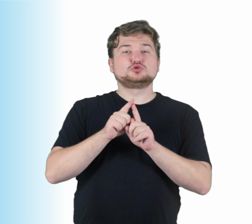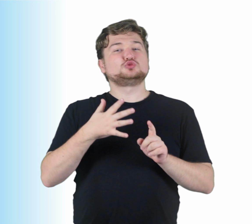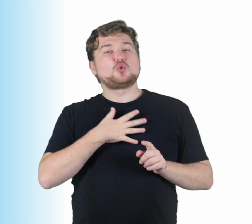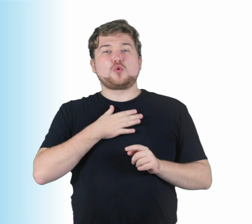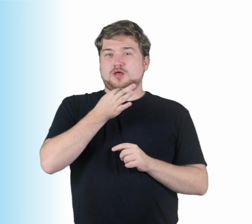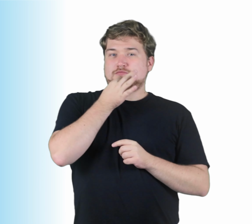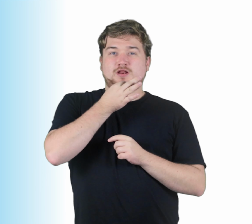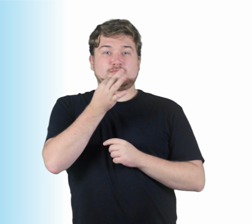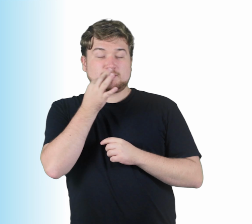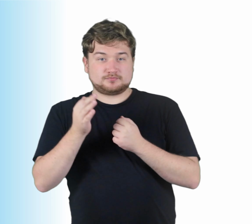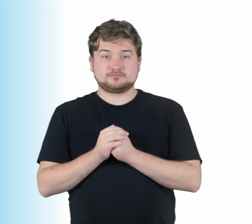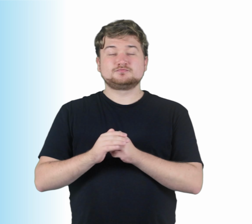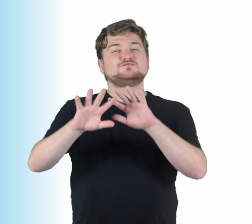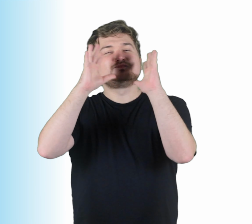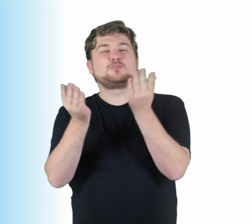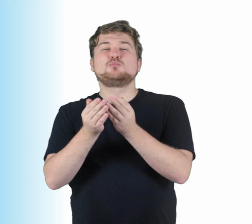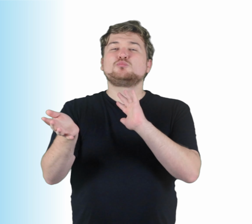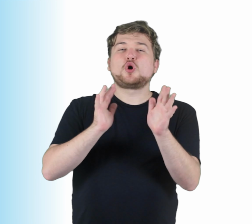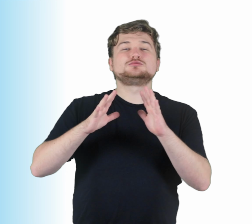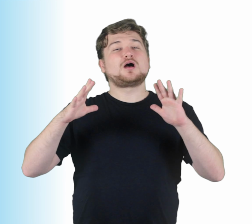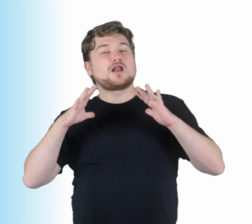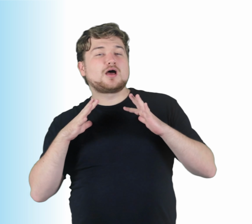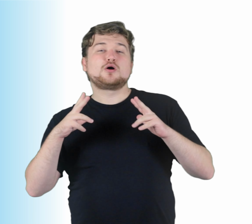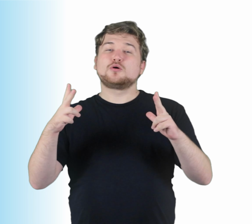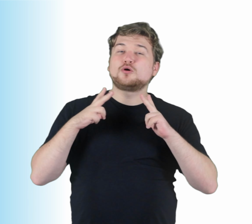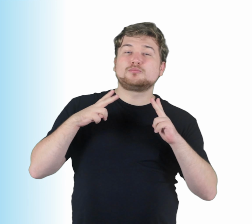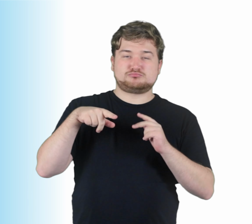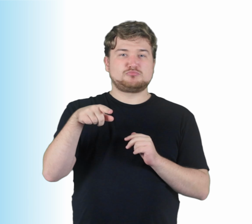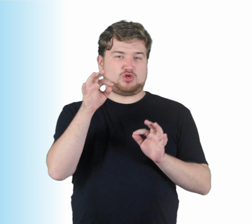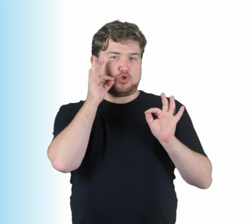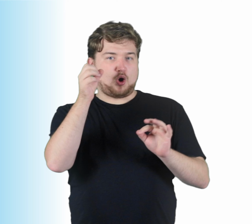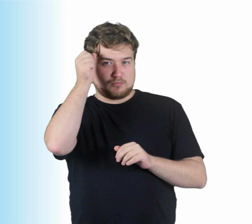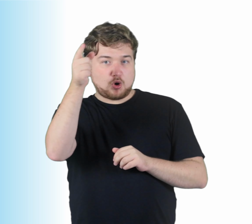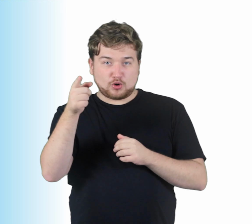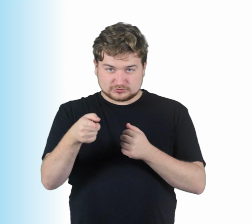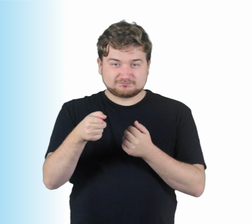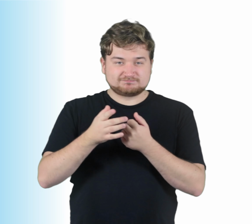i dojść do siebie po wydarzeniu traumatycznym. Wszystkie formy relaksacji i odpoczynku będą dobrym rozwiązaniem.